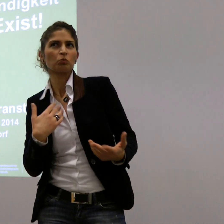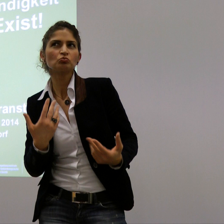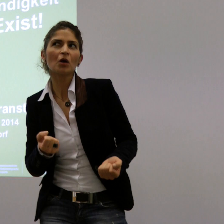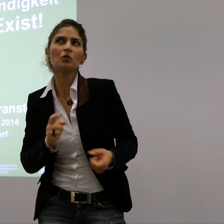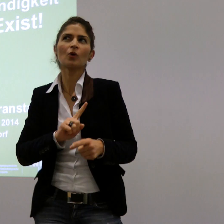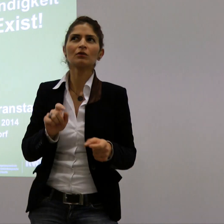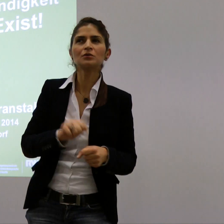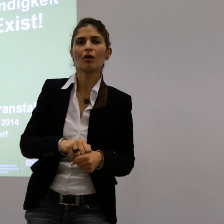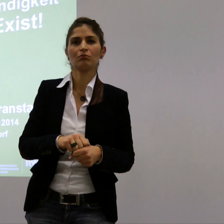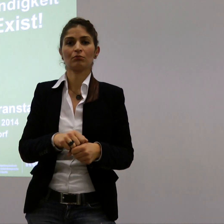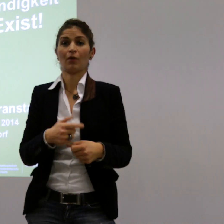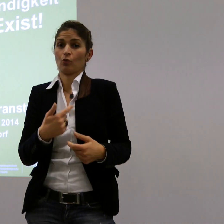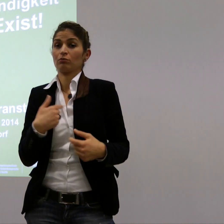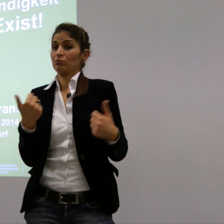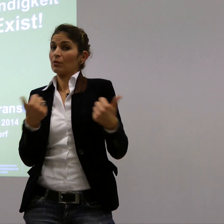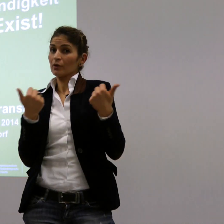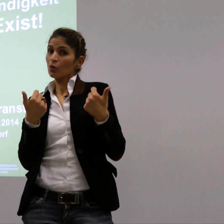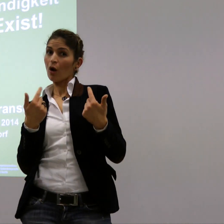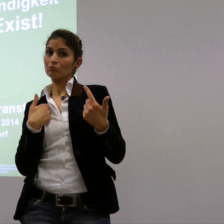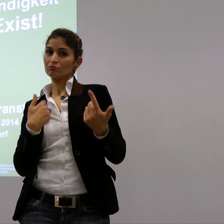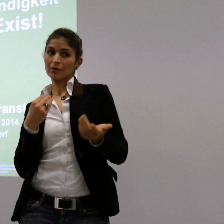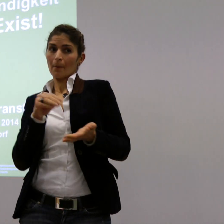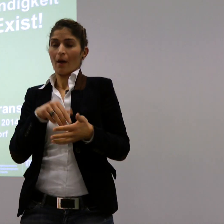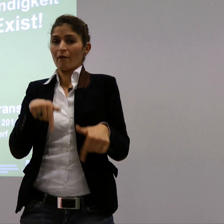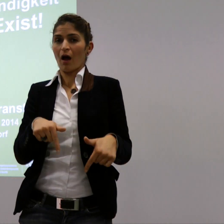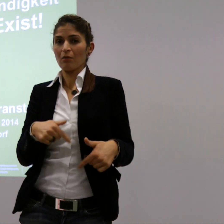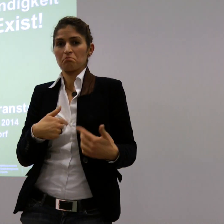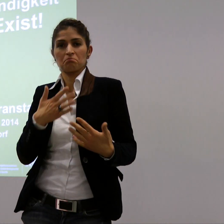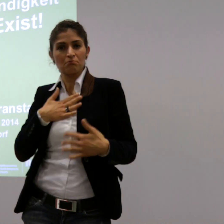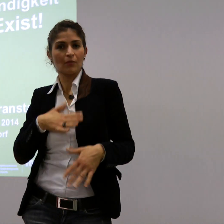Ob ich es schaffe oder nicht? Also es wäre ganz toll, wenn ich dabei sein könnte. Das wäre ich sehr gerne.